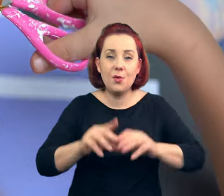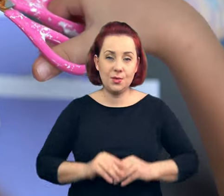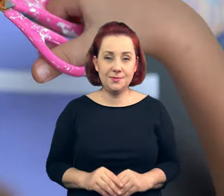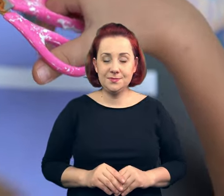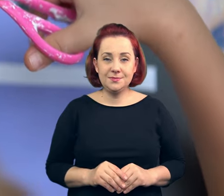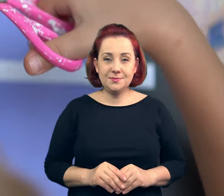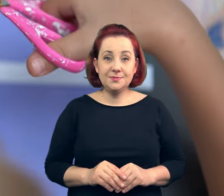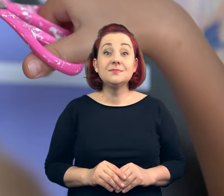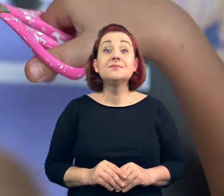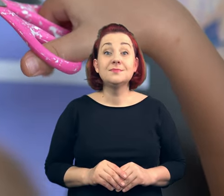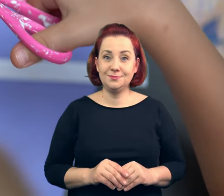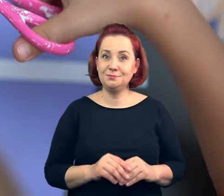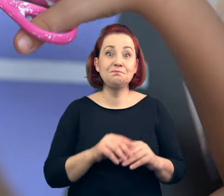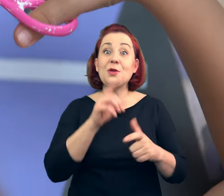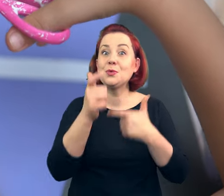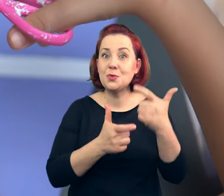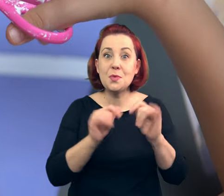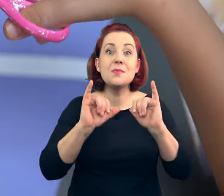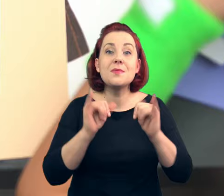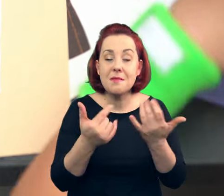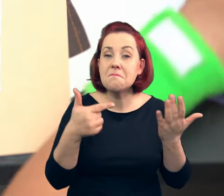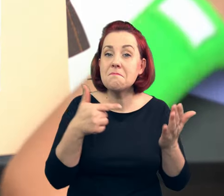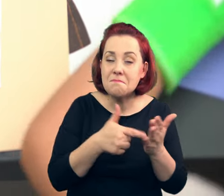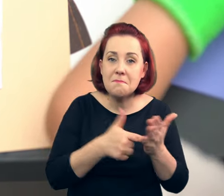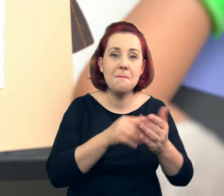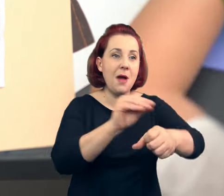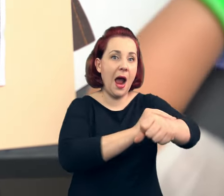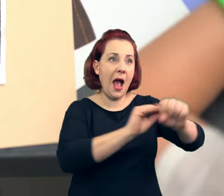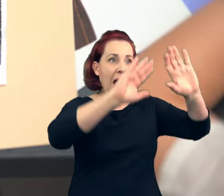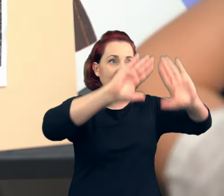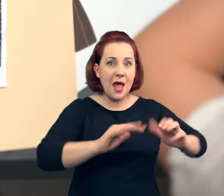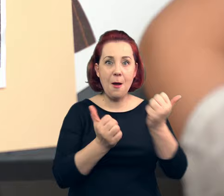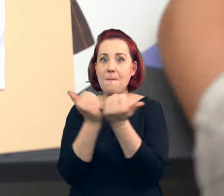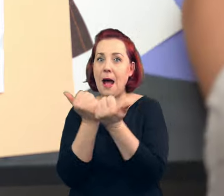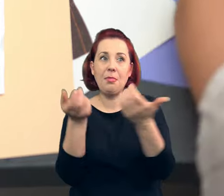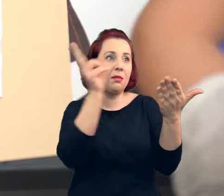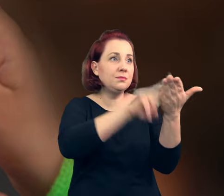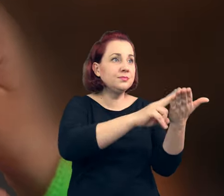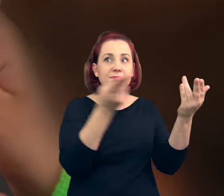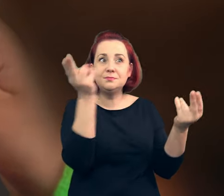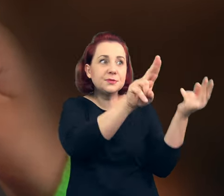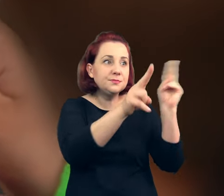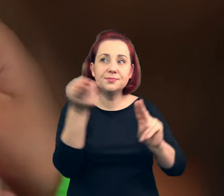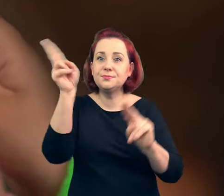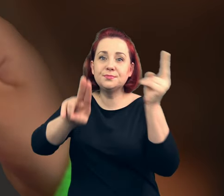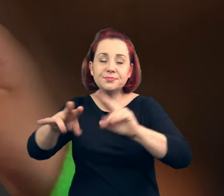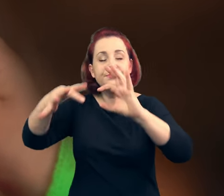Są one naklejane na płótno lub papier i łączone z tradycyjnymi technikami plastycznymi